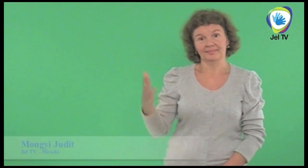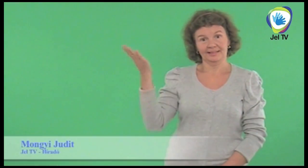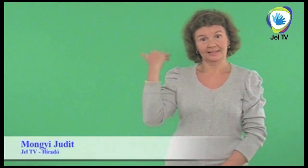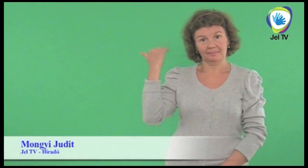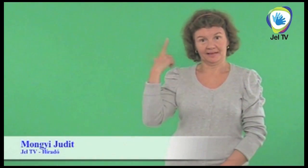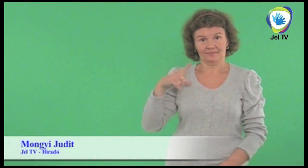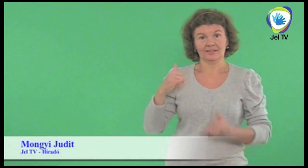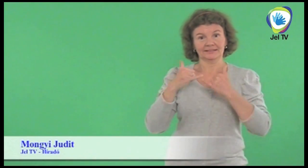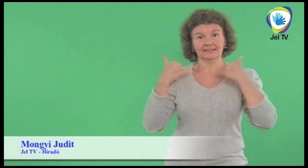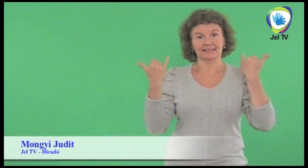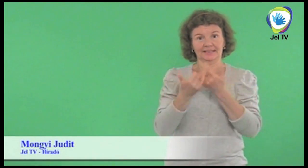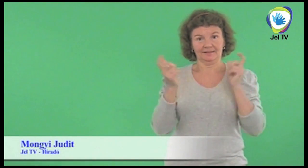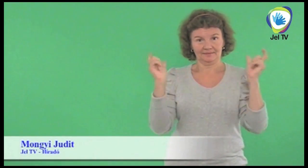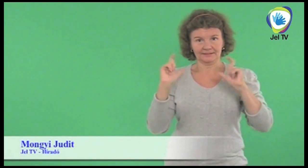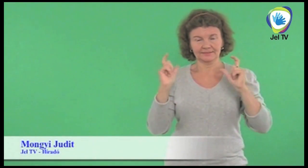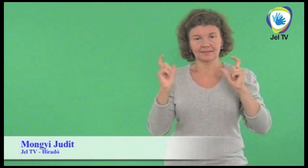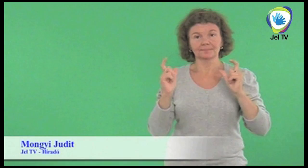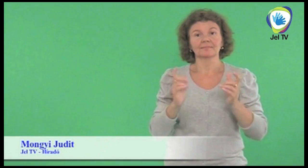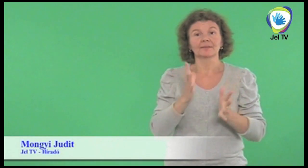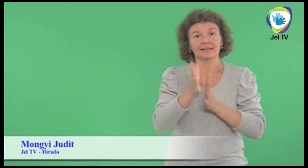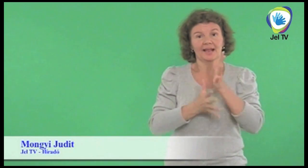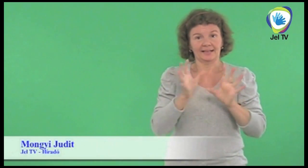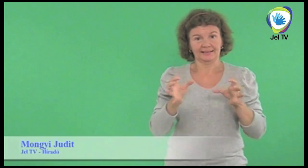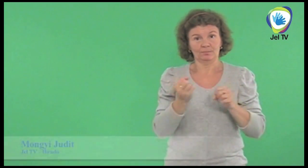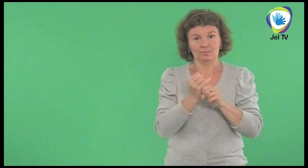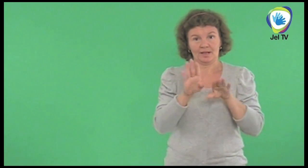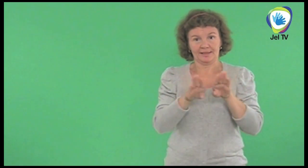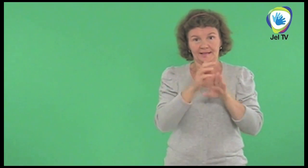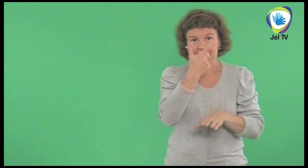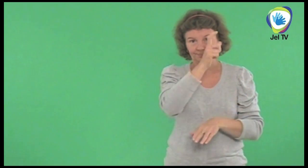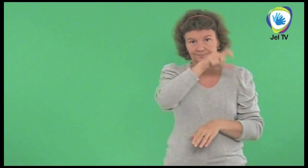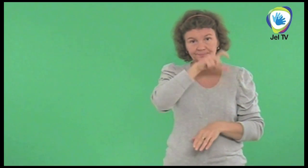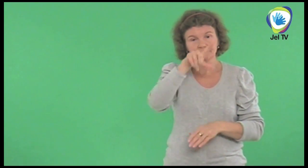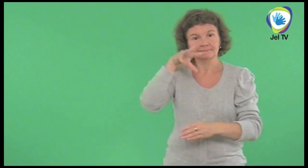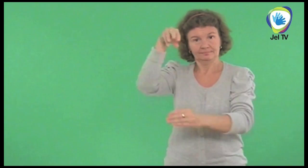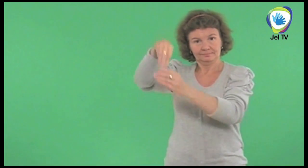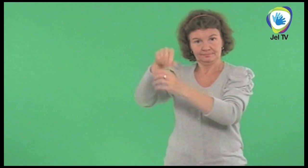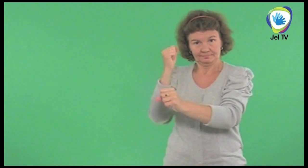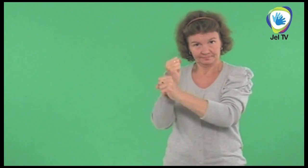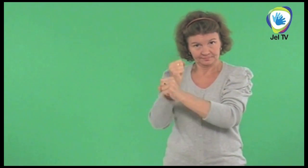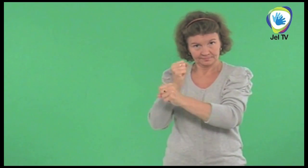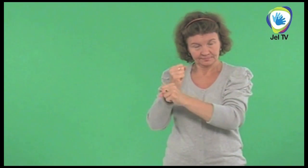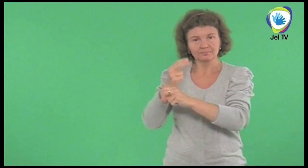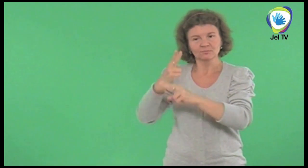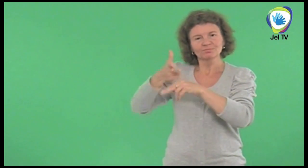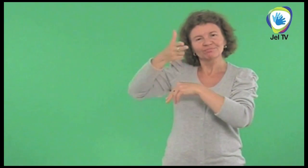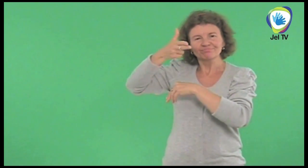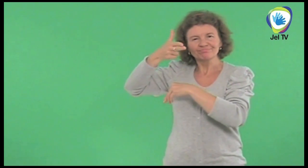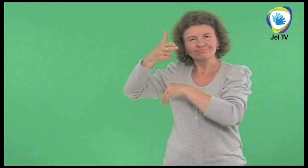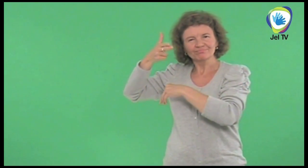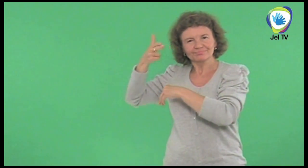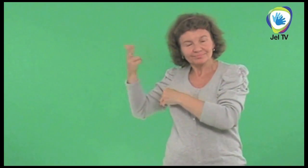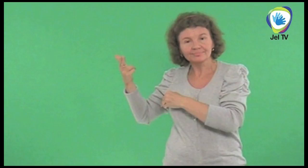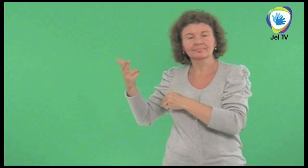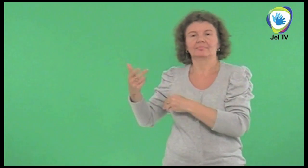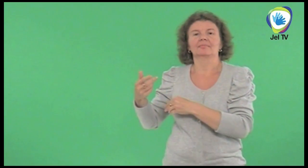Nemrégen volt a Sziget Fesztivál. A JelTV két munkatársa is ott dolgozott és kamerázott.